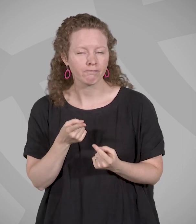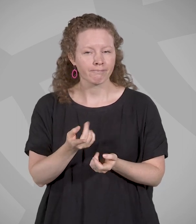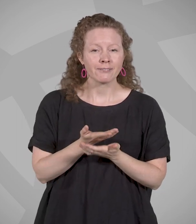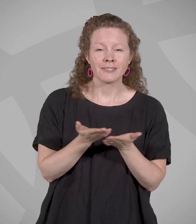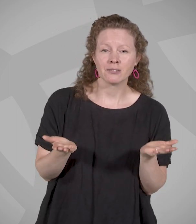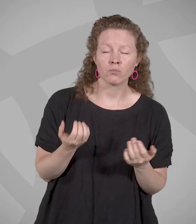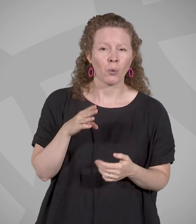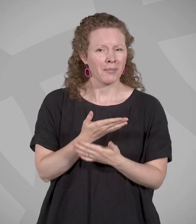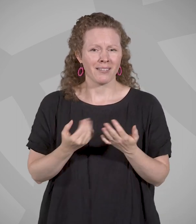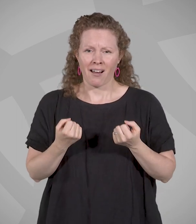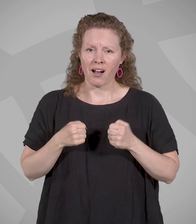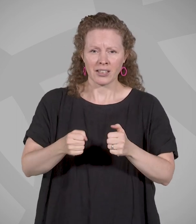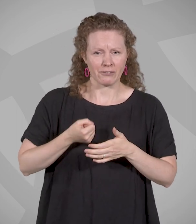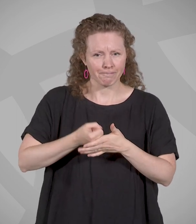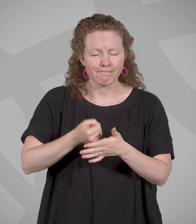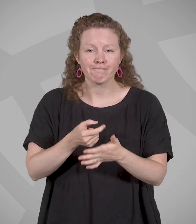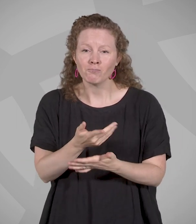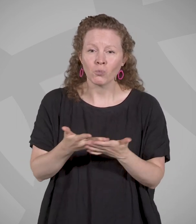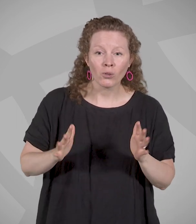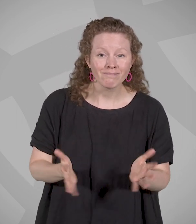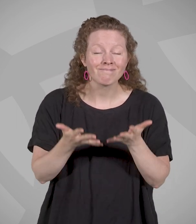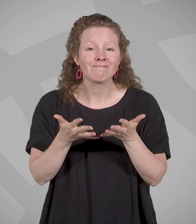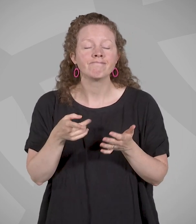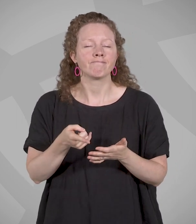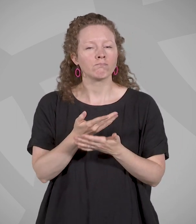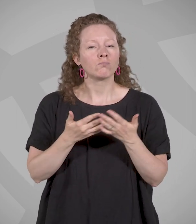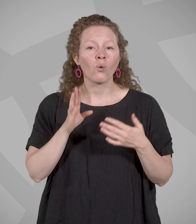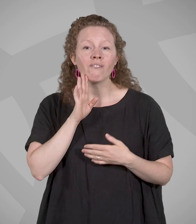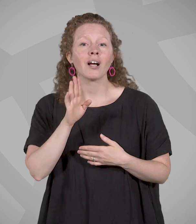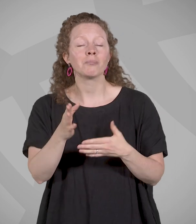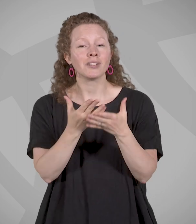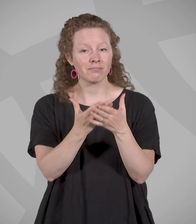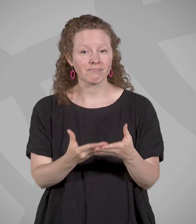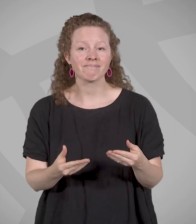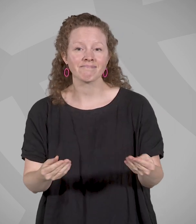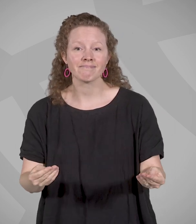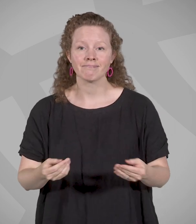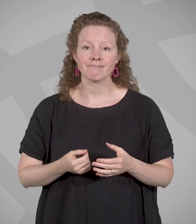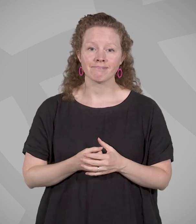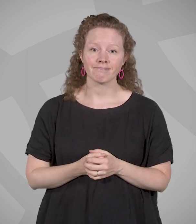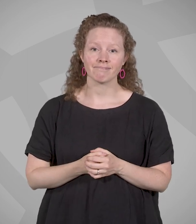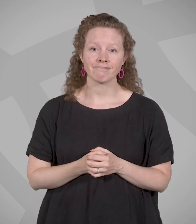Selvitys osoitti, että kieli tulee häviämään, ellei elvyttäviä toimenpiteitä toteuteta pian.